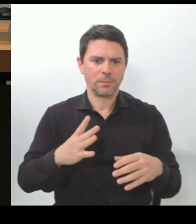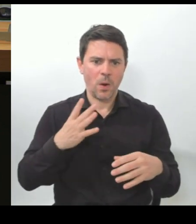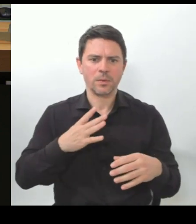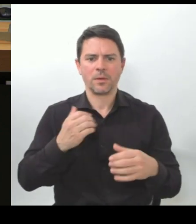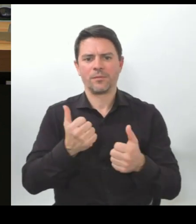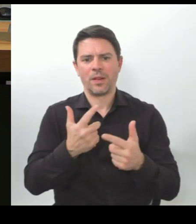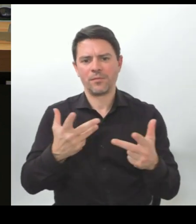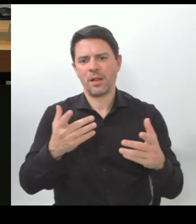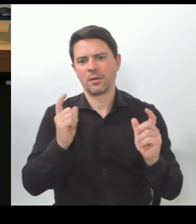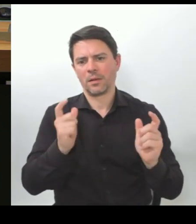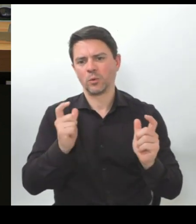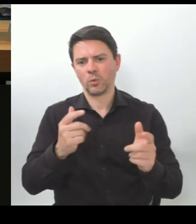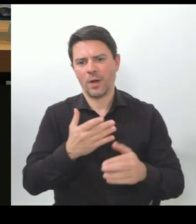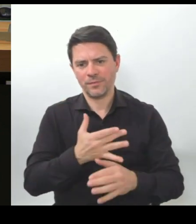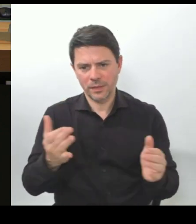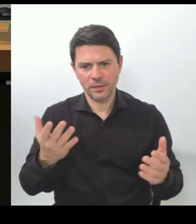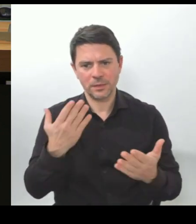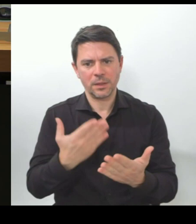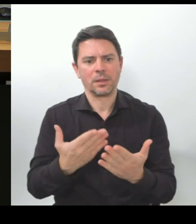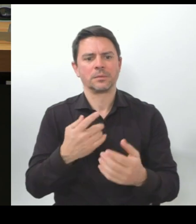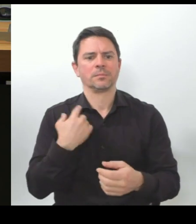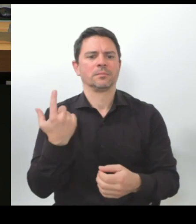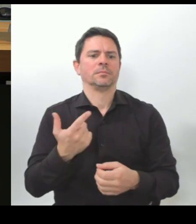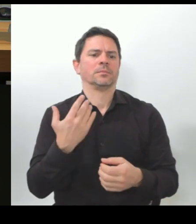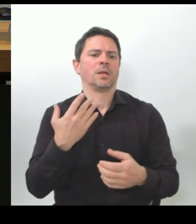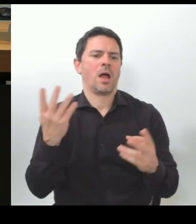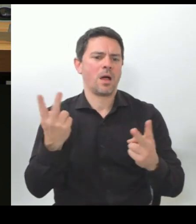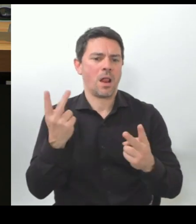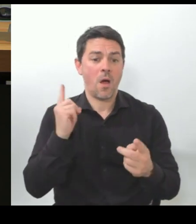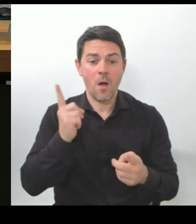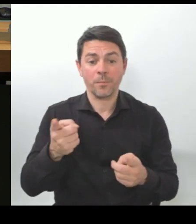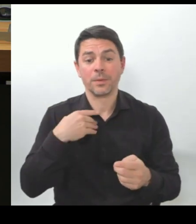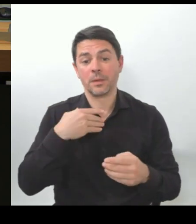und begleitet haben. Vielen Dank für Ihre Aufmerksamkeit.(Beifall) (Rednerwechsel)